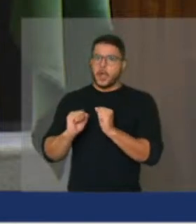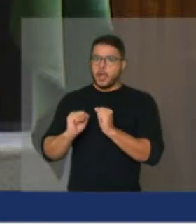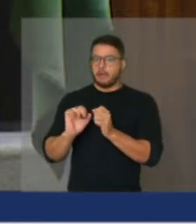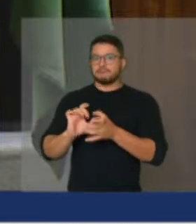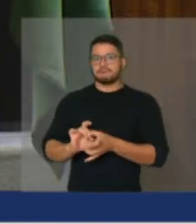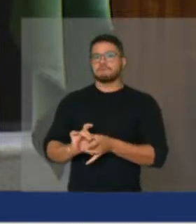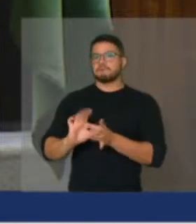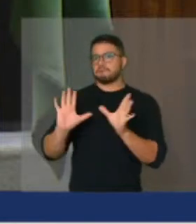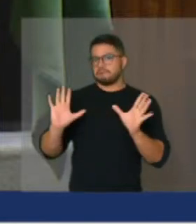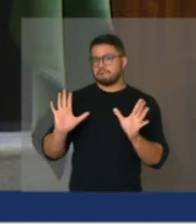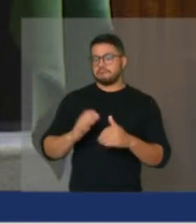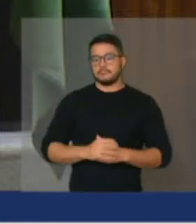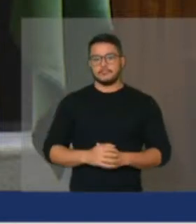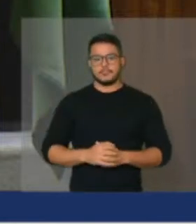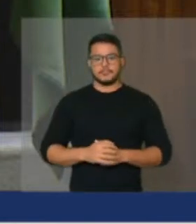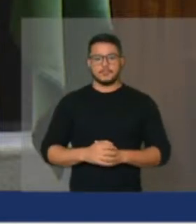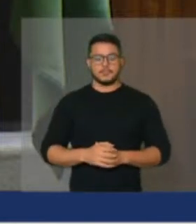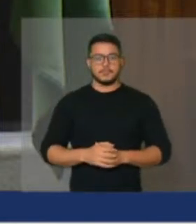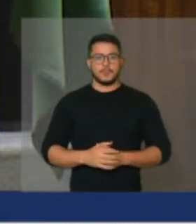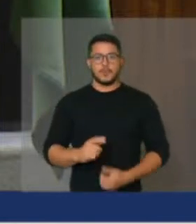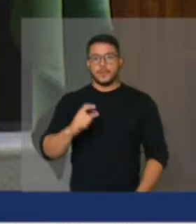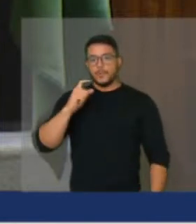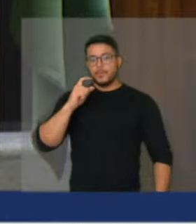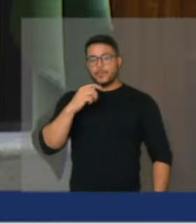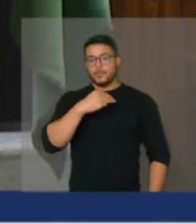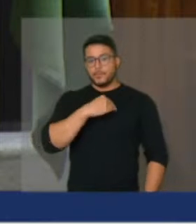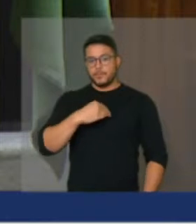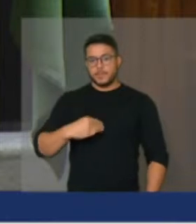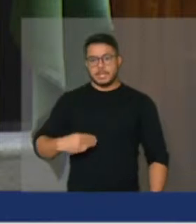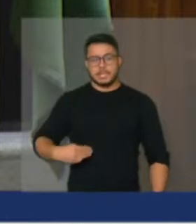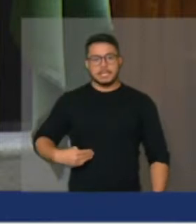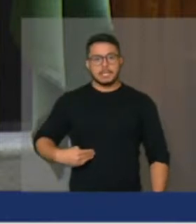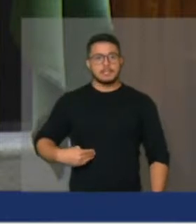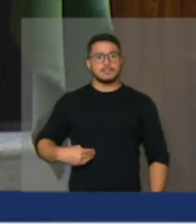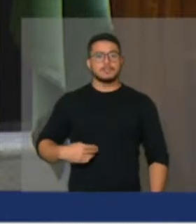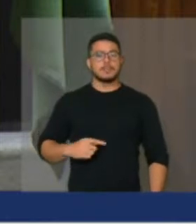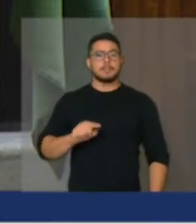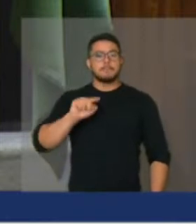GOVERNO GANHOU 14 MIL REAIS POR DIA. 14 MIL REAIS POR DIA. COMO É QUE EXPLICA ISSO AO